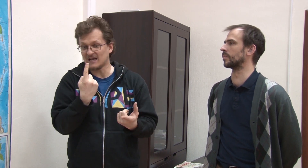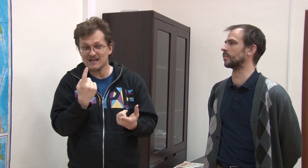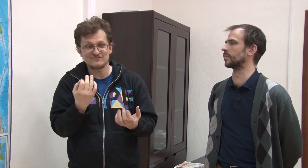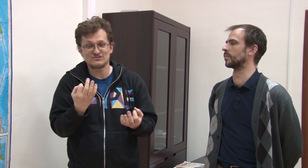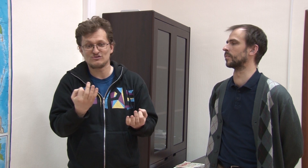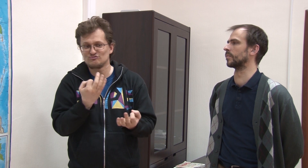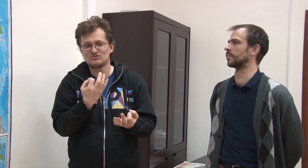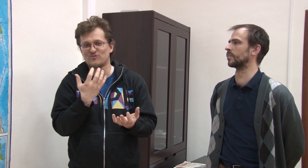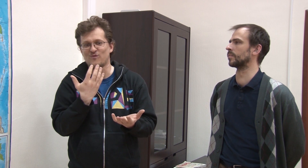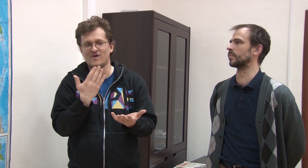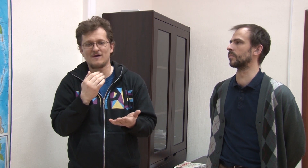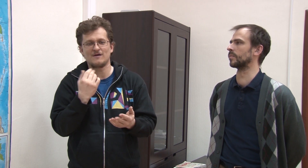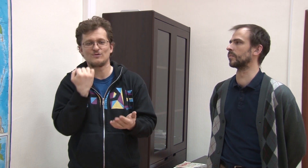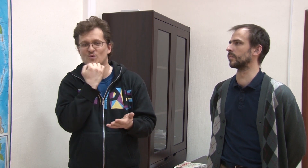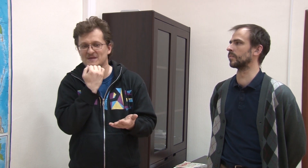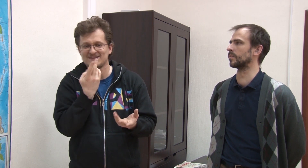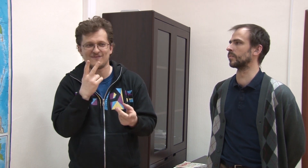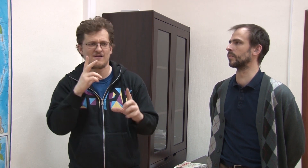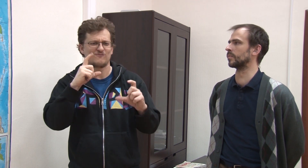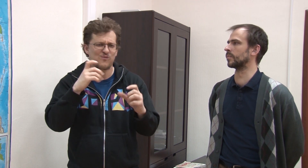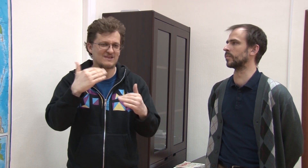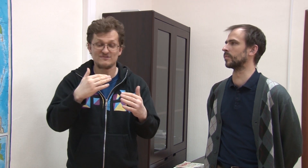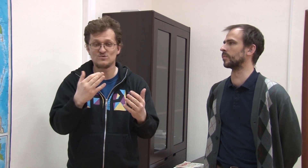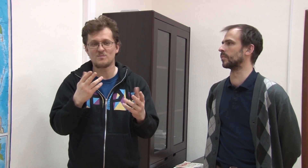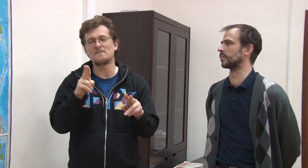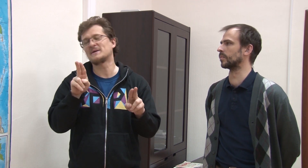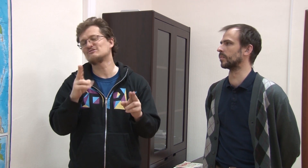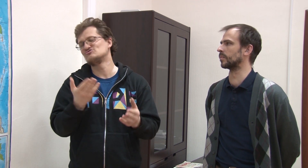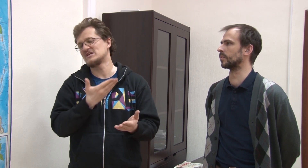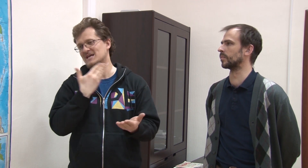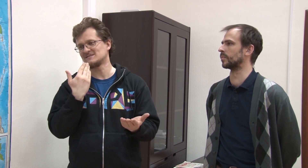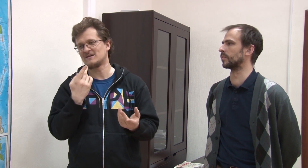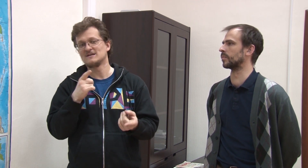И оказалось, что документов, фото, видео практически не осталось.